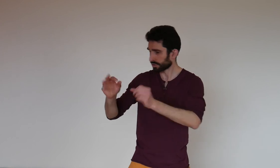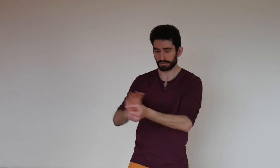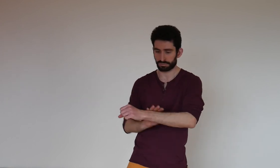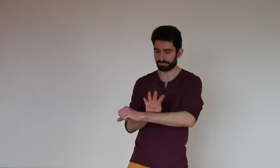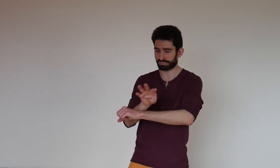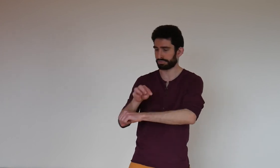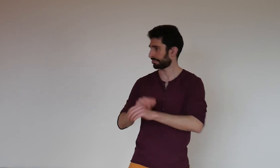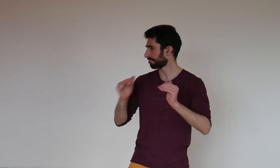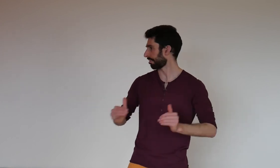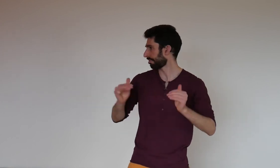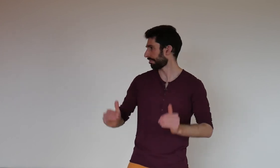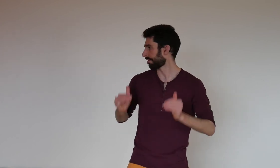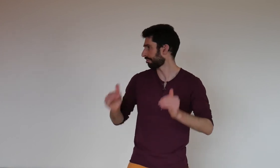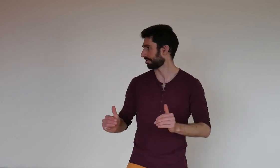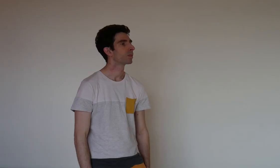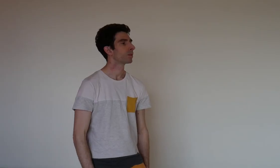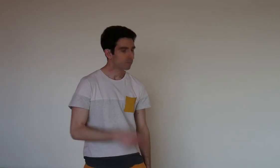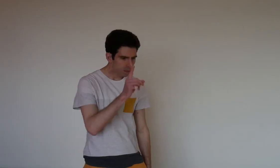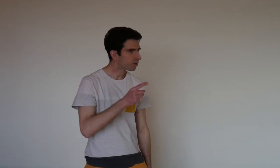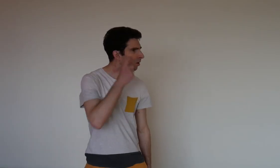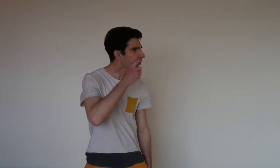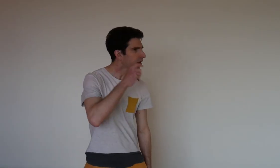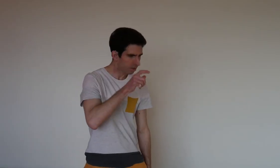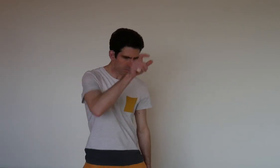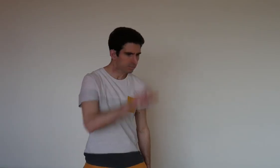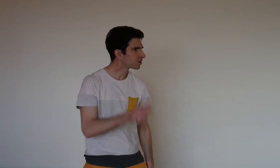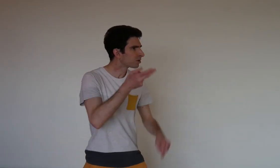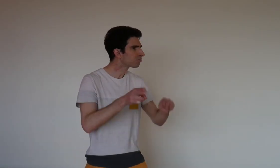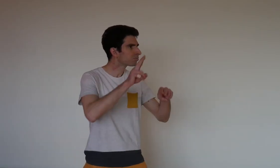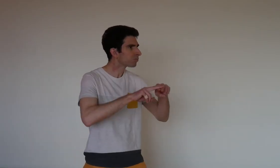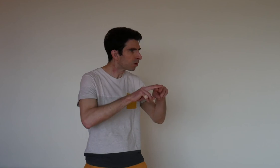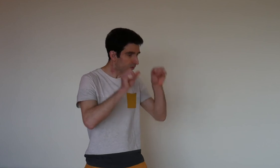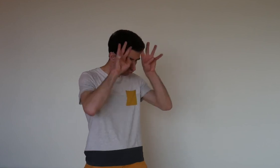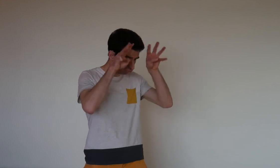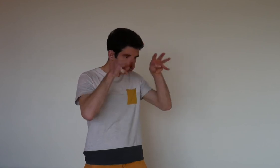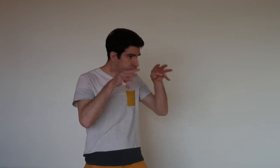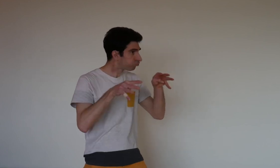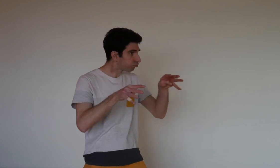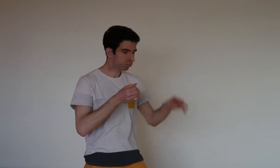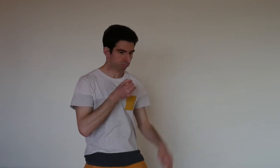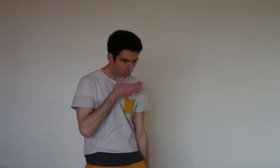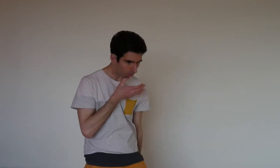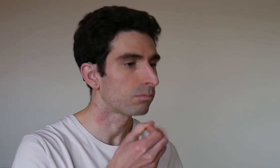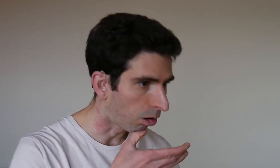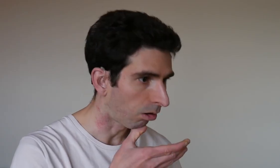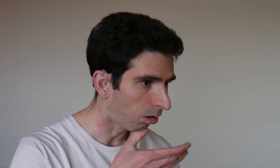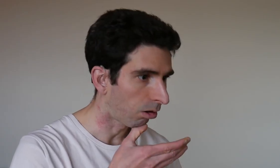mais la repousse reste identique. Je remarque aussi que les personnes mortes, les cheveux poussent encore. *Bouche bée*